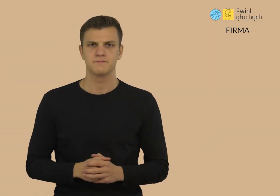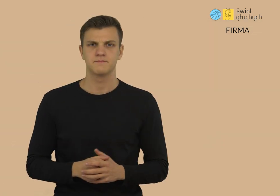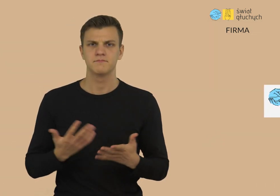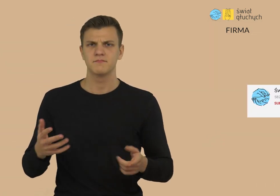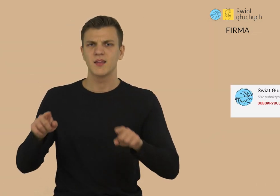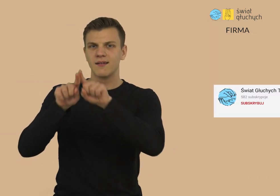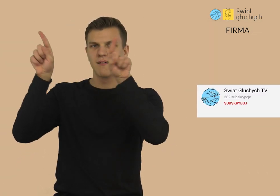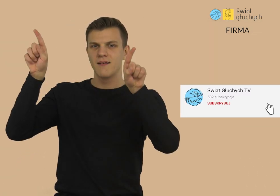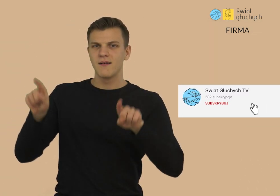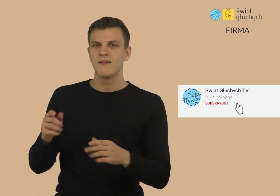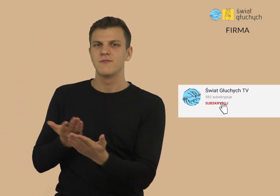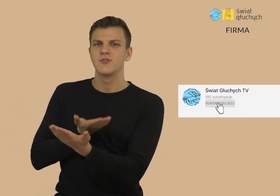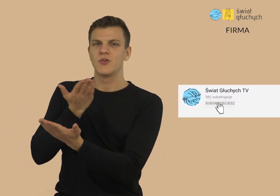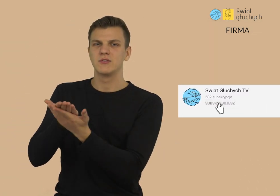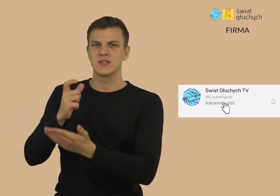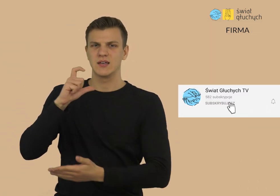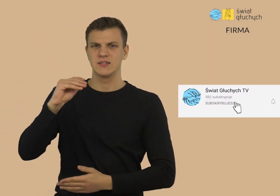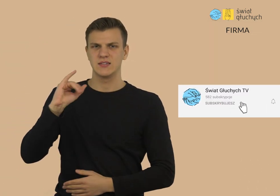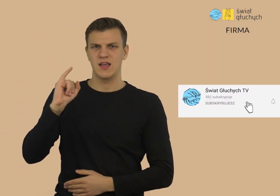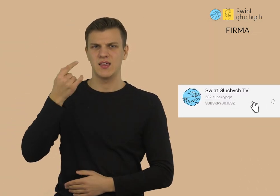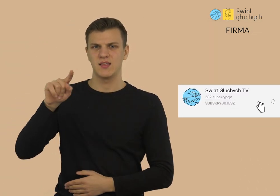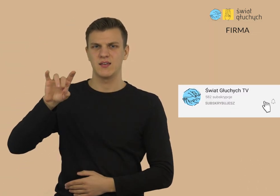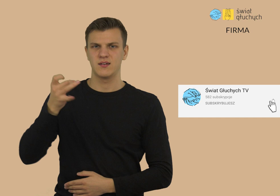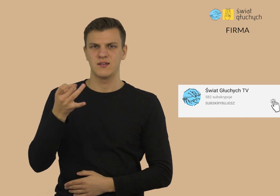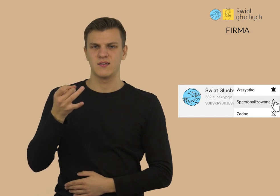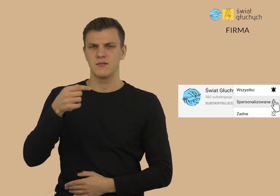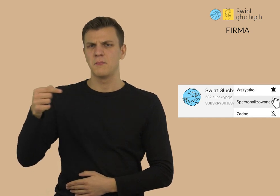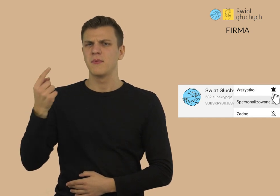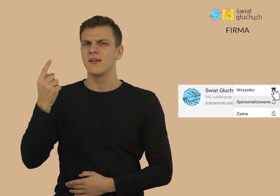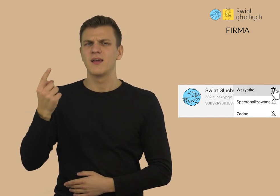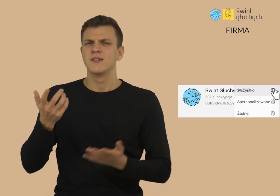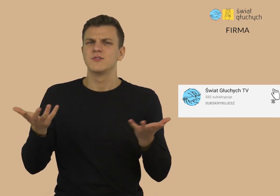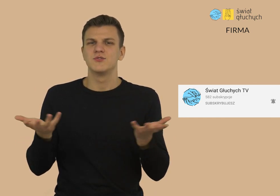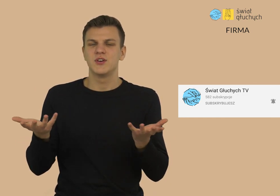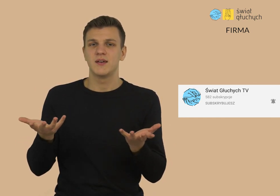Aby uzyskać wpis do ewidencji działalności gospodarczej należy wypełnić formularz CEIDG-1